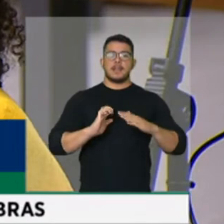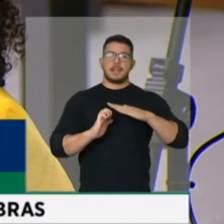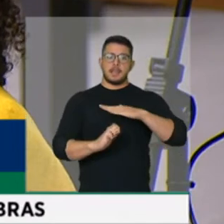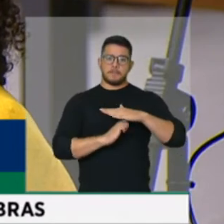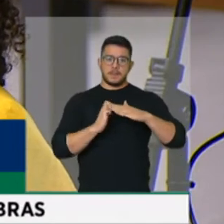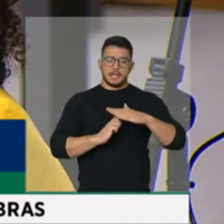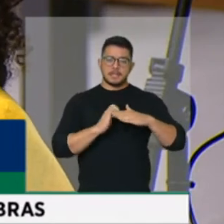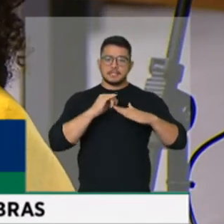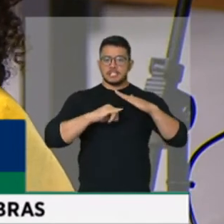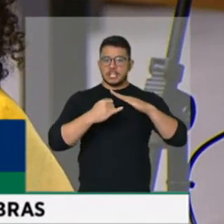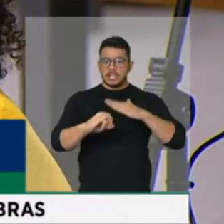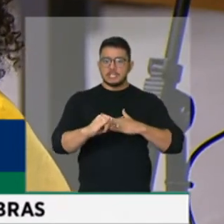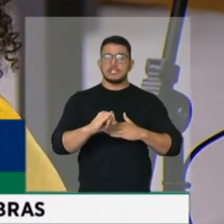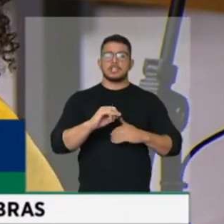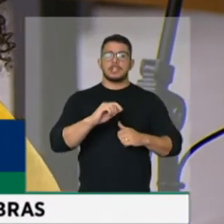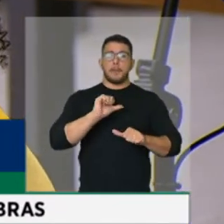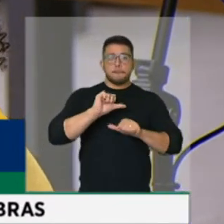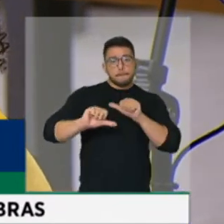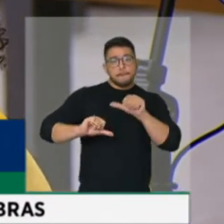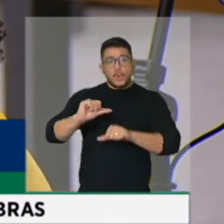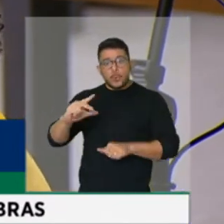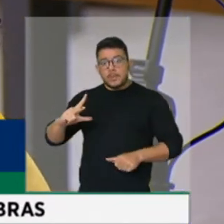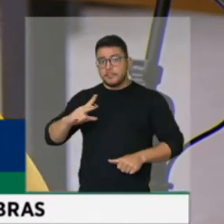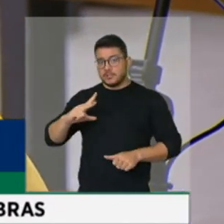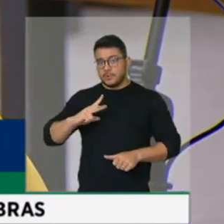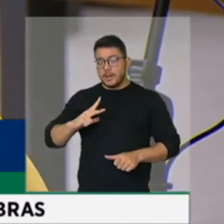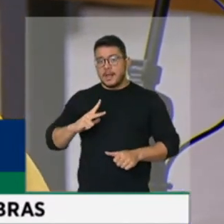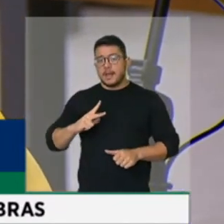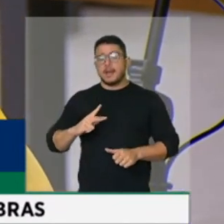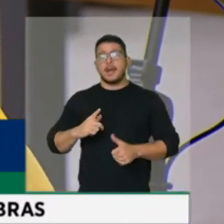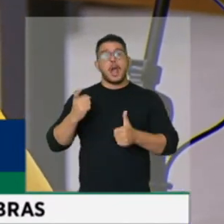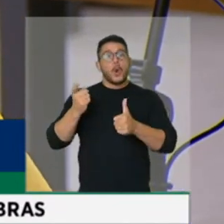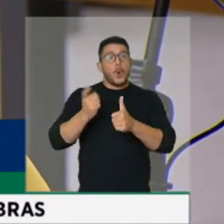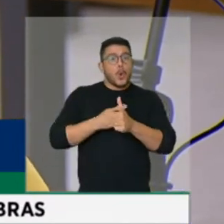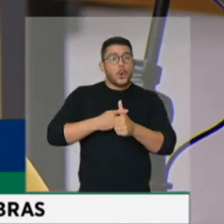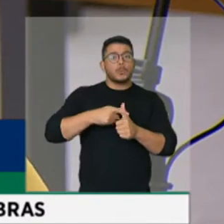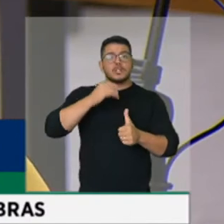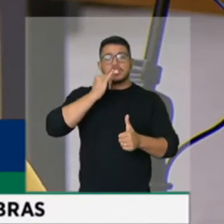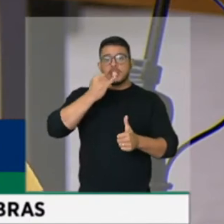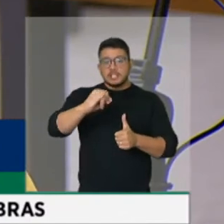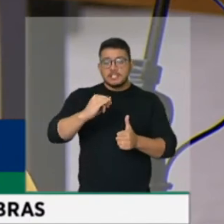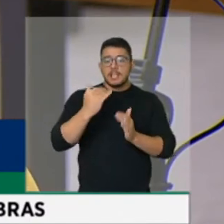PRIVATIZAR A ELETROBRAS, VAI AUMENTAR EM PELO MENOS 20% A CONTA DE ENERGIA DOS BRASILEIROS. REPITO.